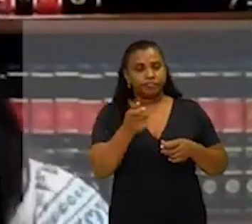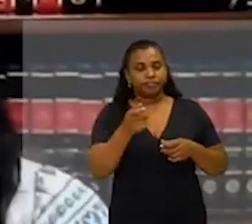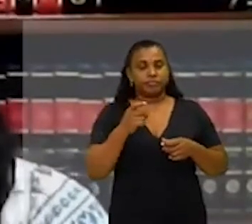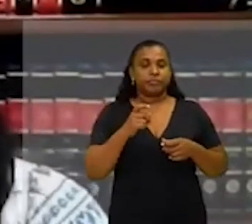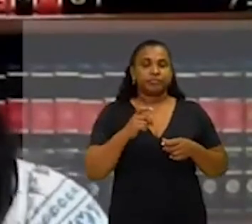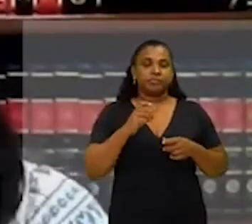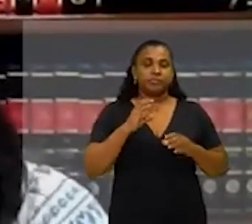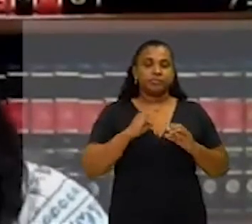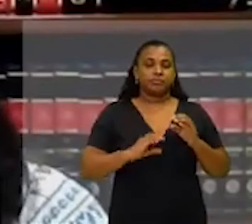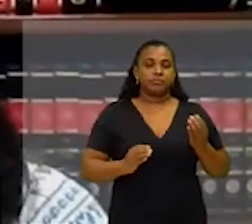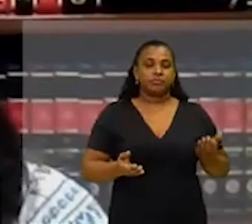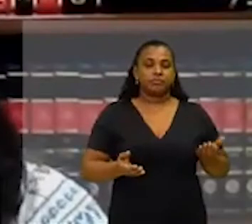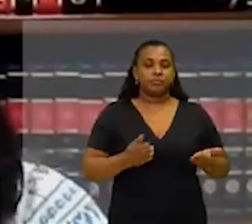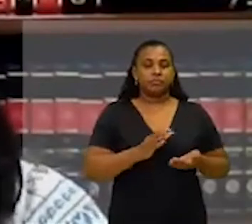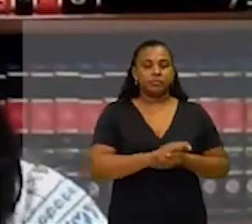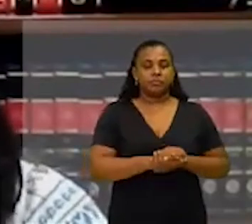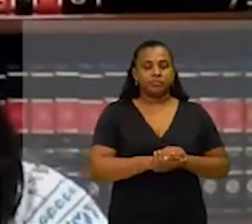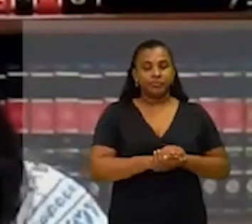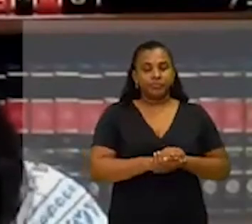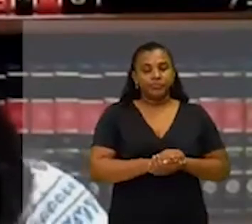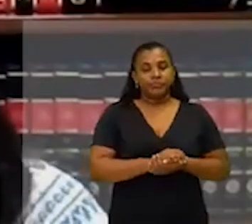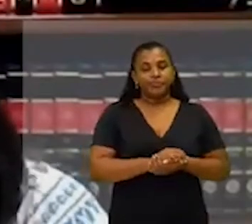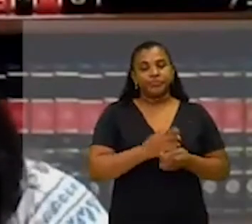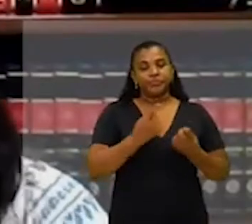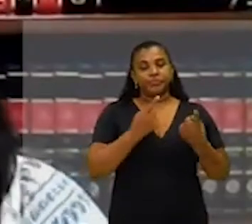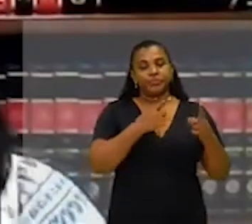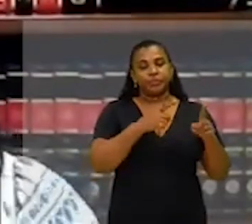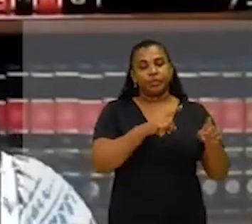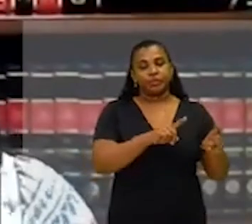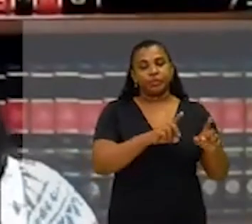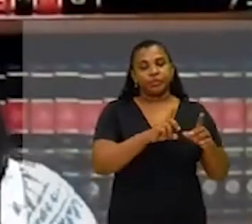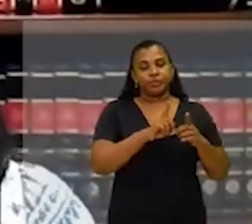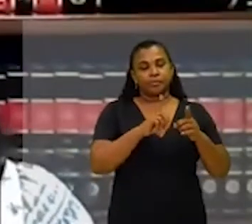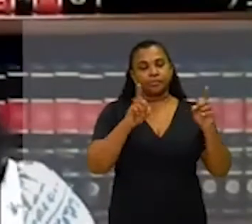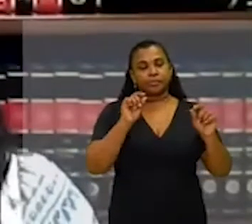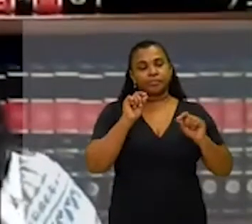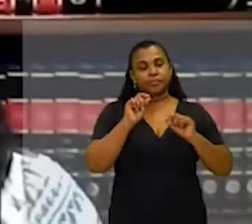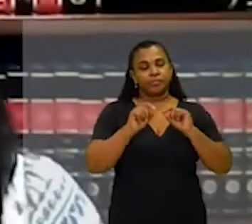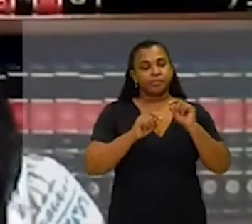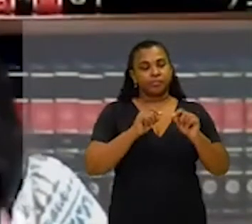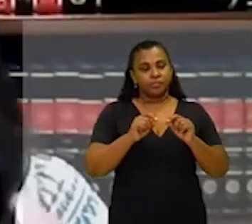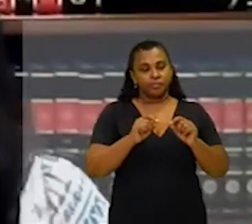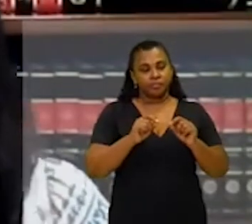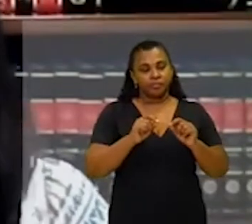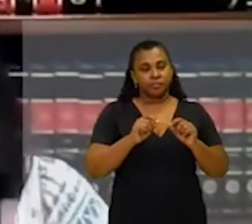um dos maiores desafios da Democracia é equacionar adequadamente em relação entre o